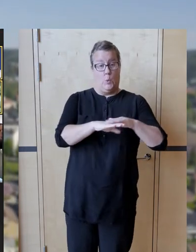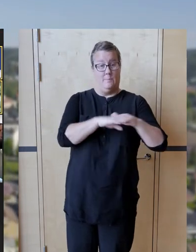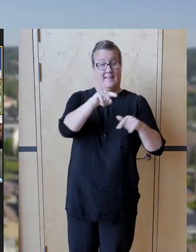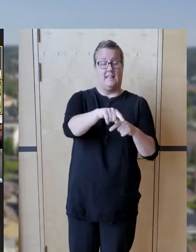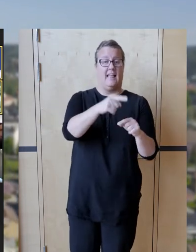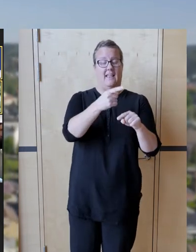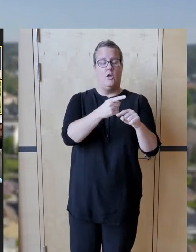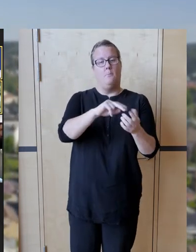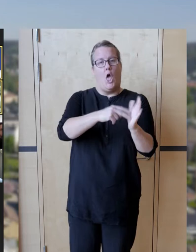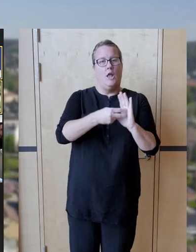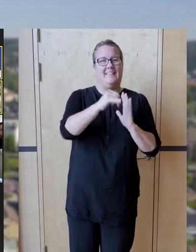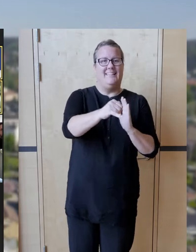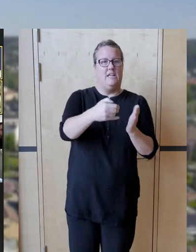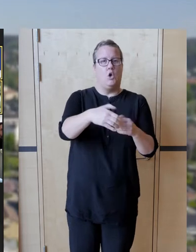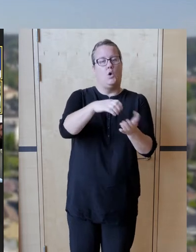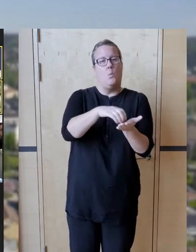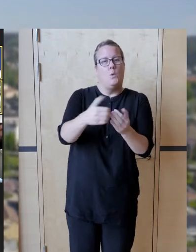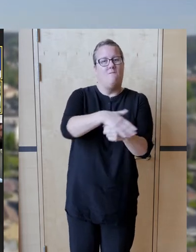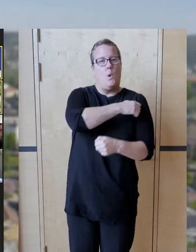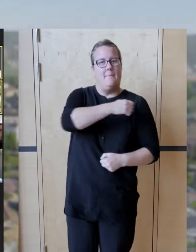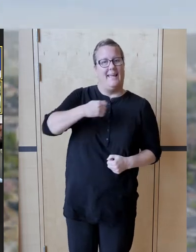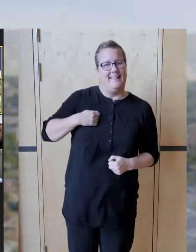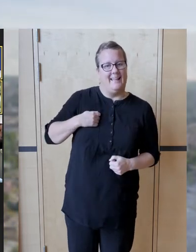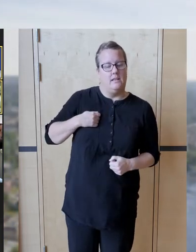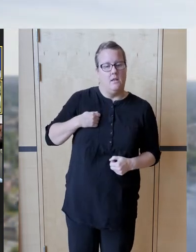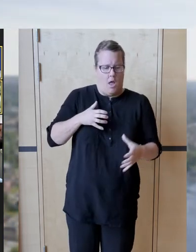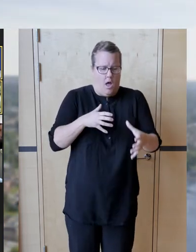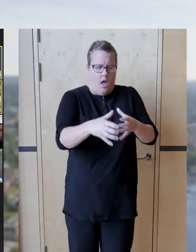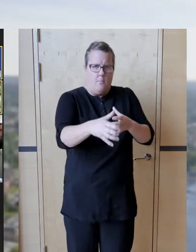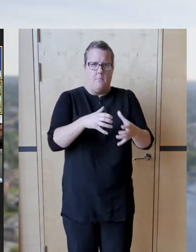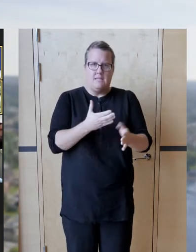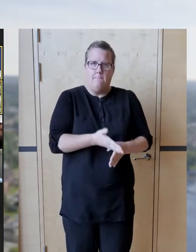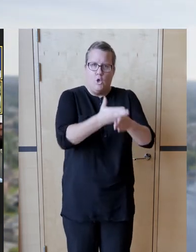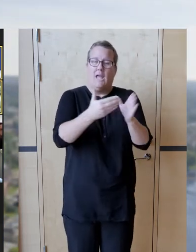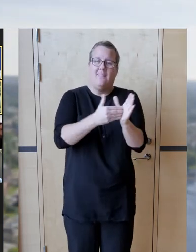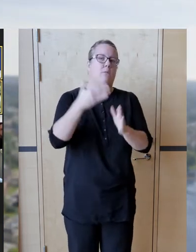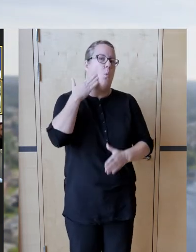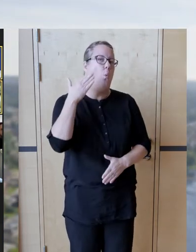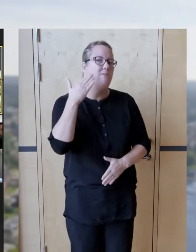Att man vill anpassa Tidpunkten för byggande efter behov som faktiskt finns och hur behovet utvecklas